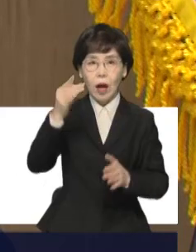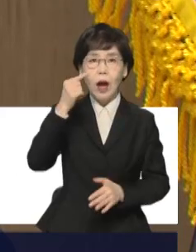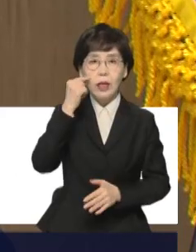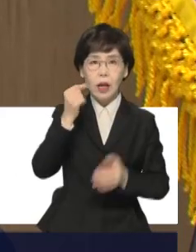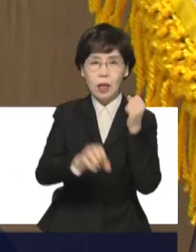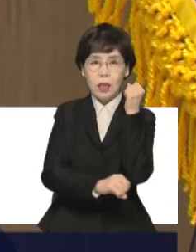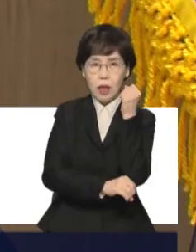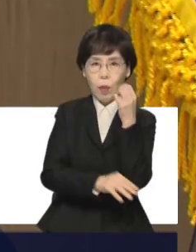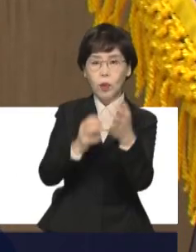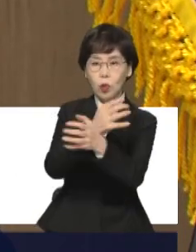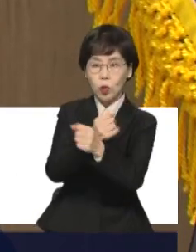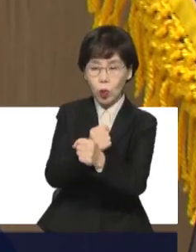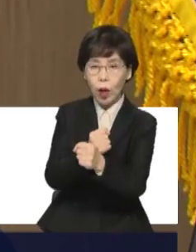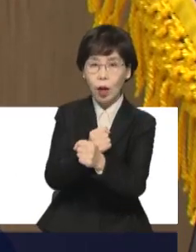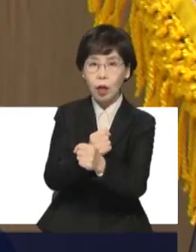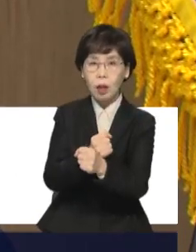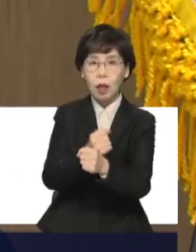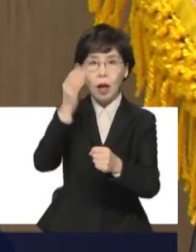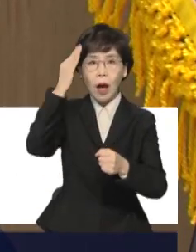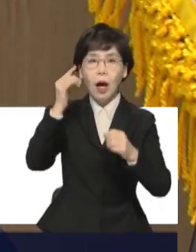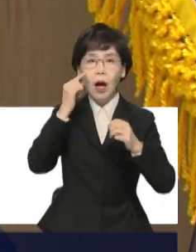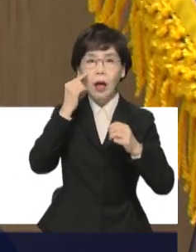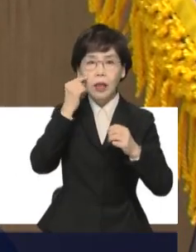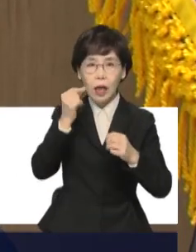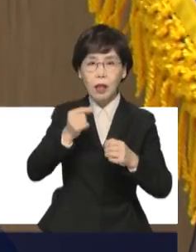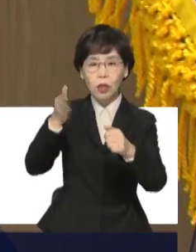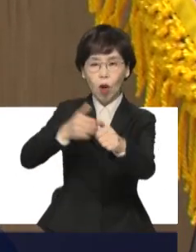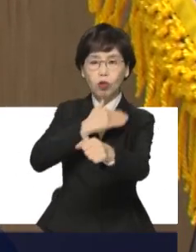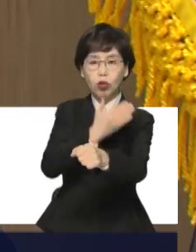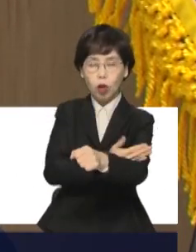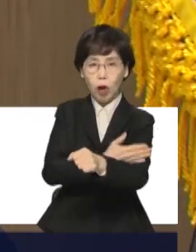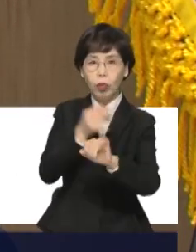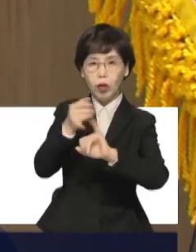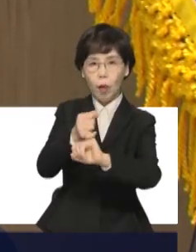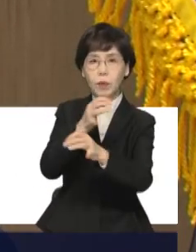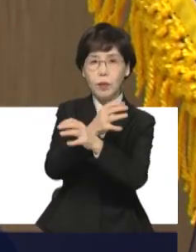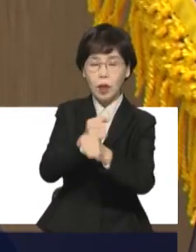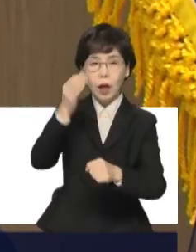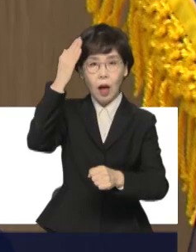1965년의 한일기본조약과 한일청구권협정은 한국 정부가 국민의